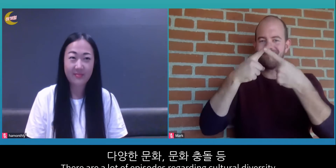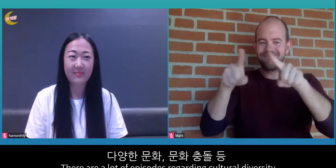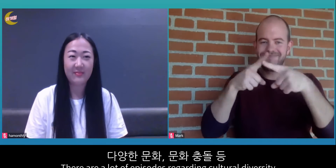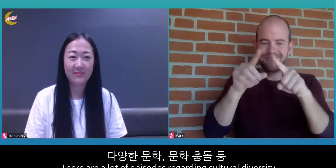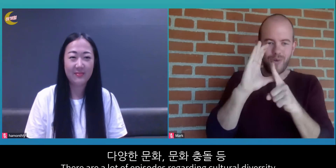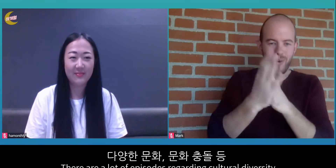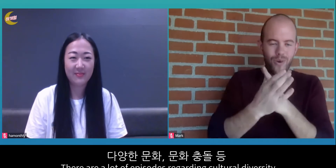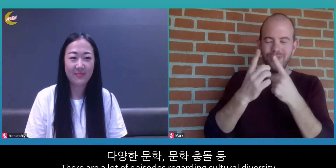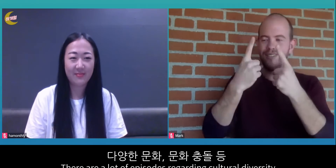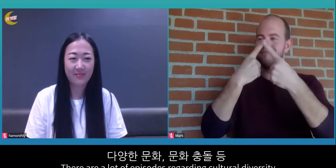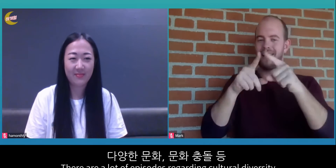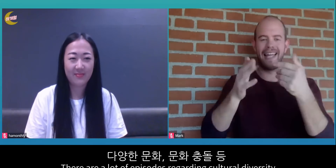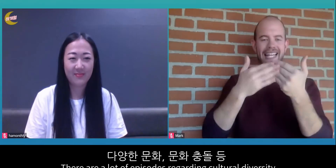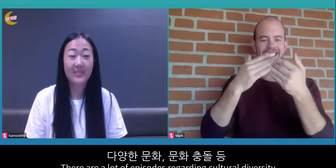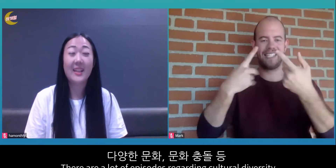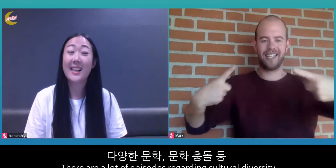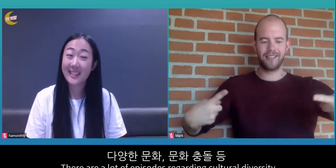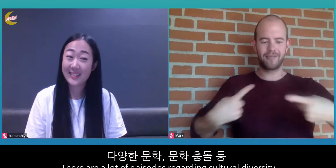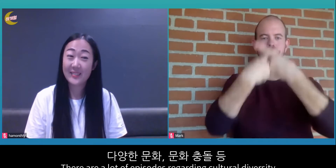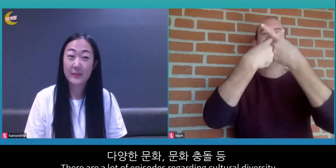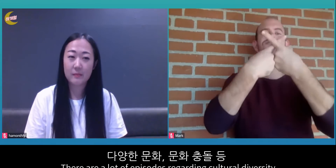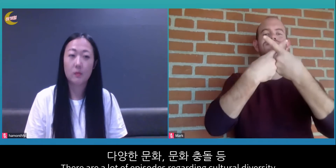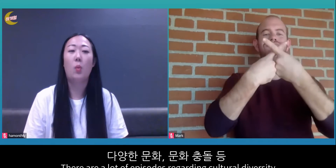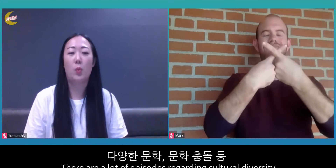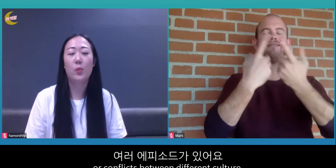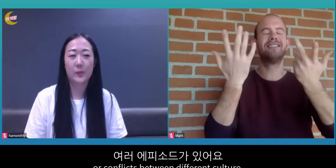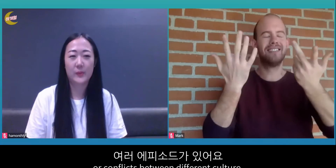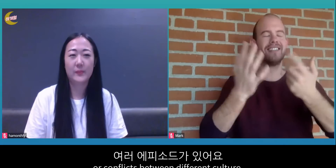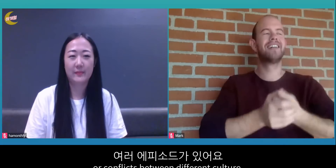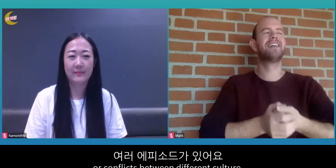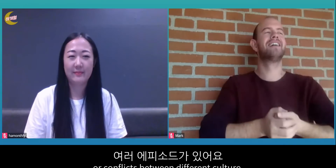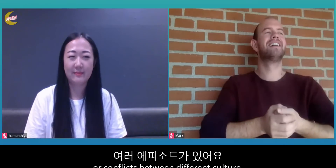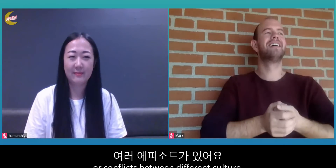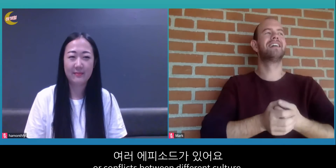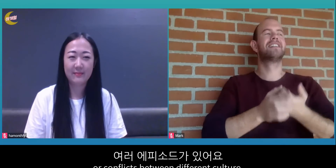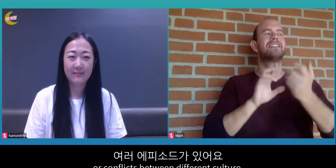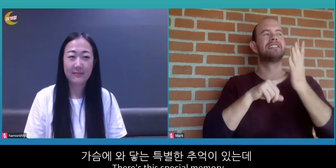文化の多様性や異文化間の対立に関するエピソードはたくさんあります。